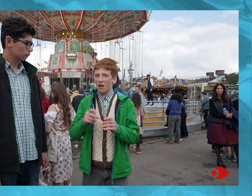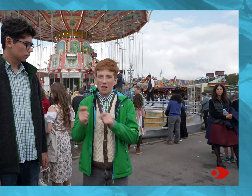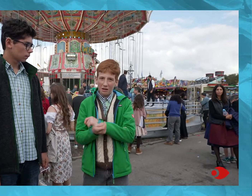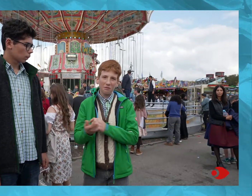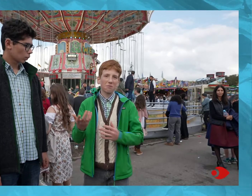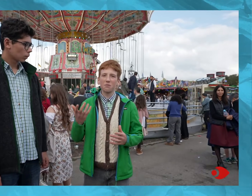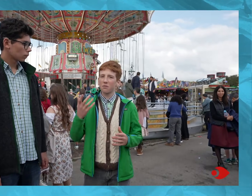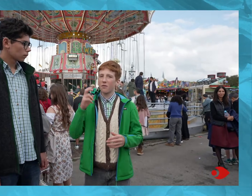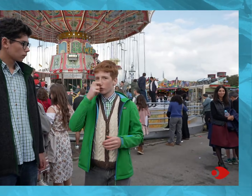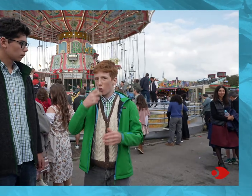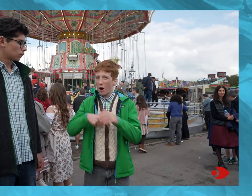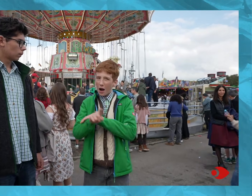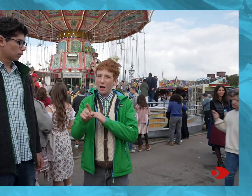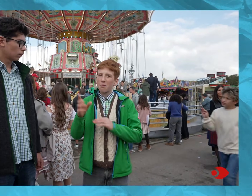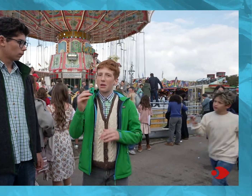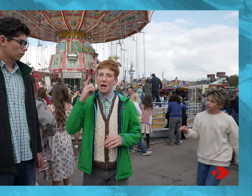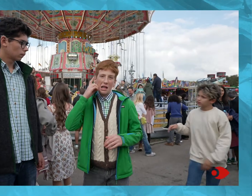und versuchen, mit dem Handy reinzugehen.